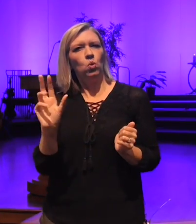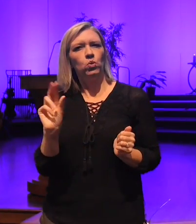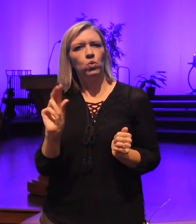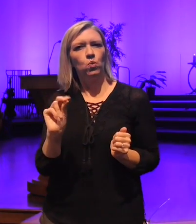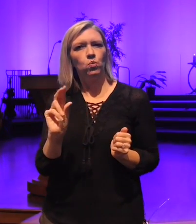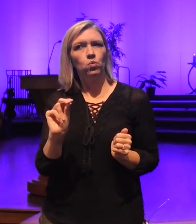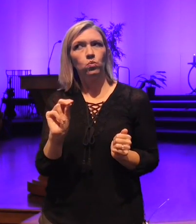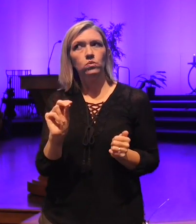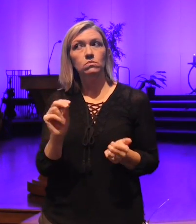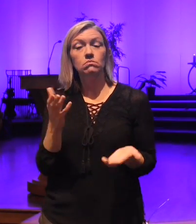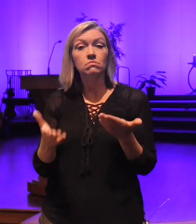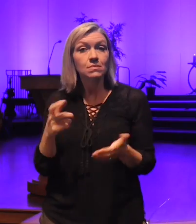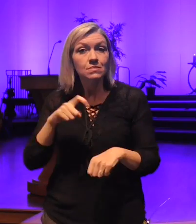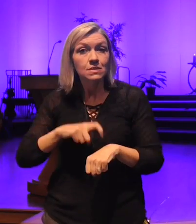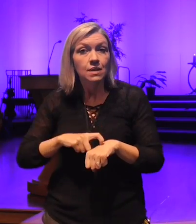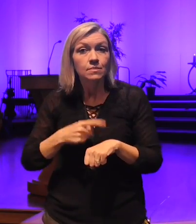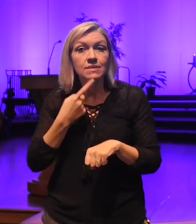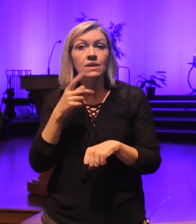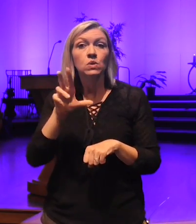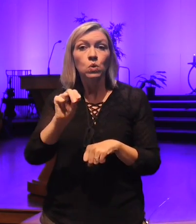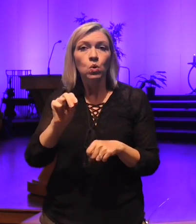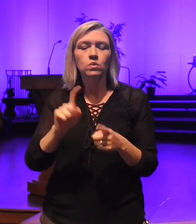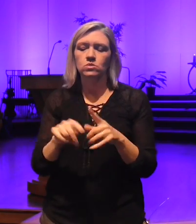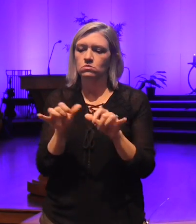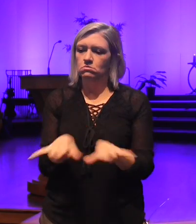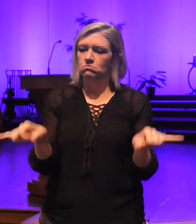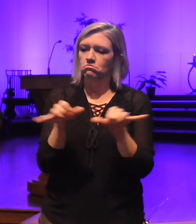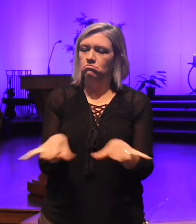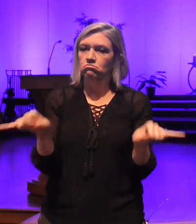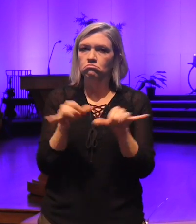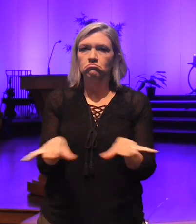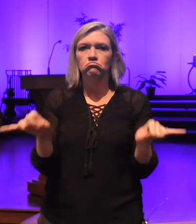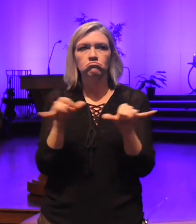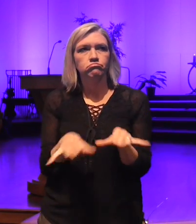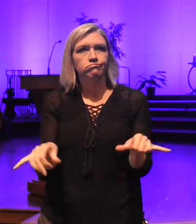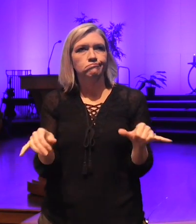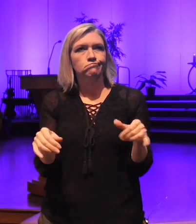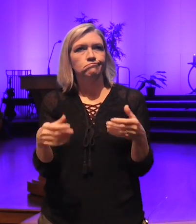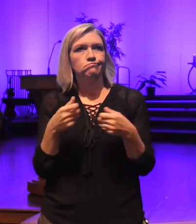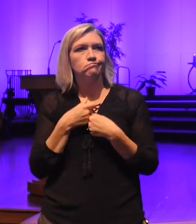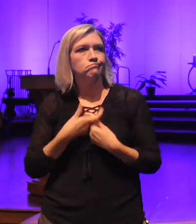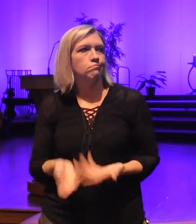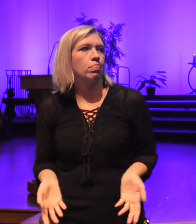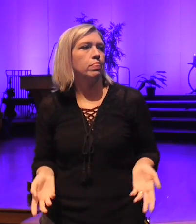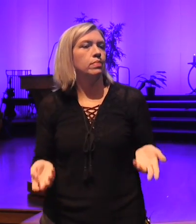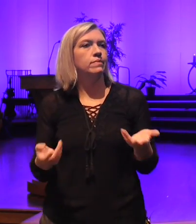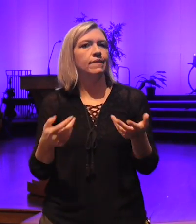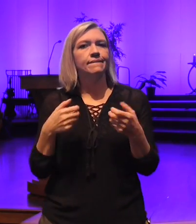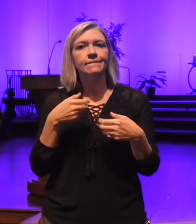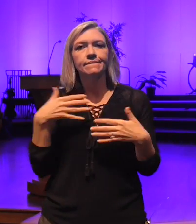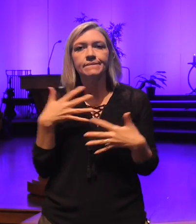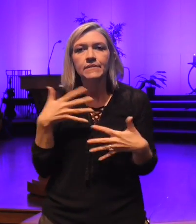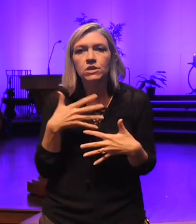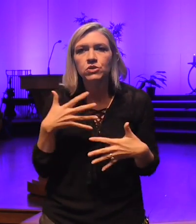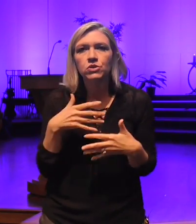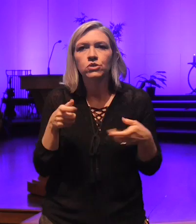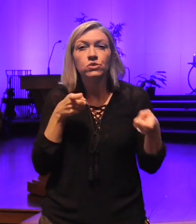hora de decir no a lo mismo de siempre, a la complacencia, a dejar que el miedo mueva tus hilos todo el tiempo y